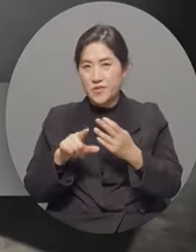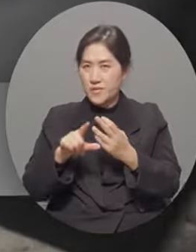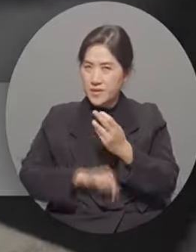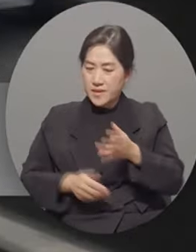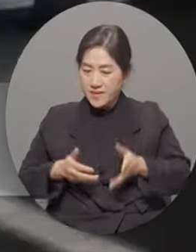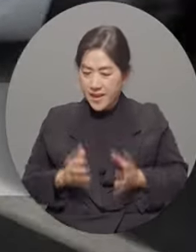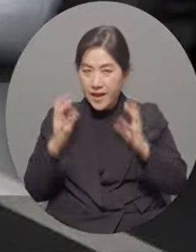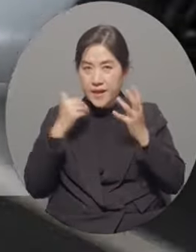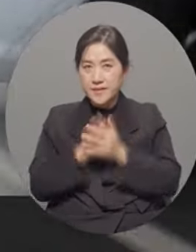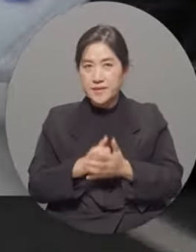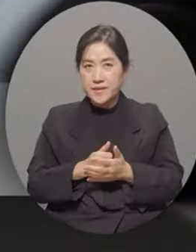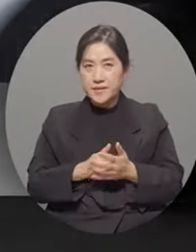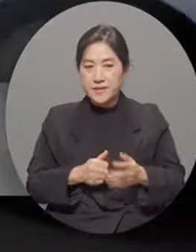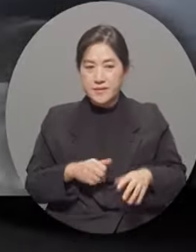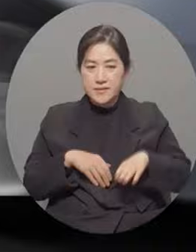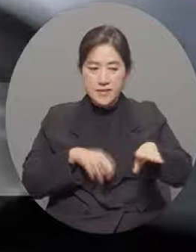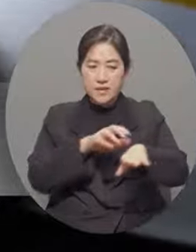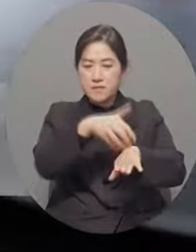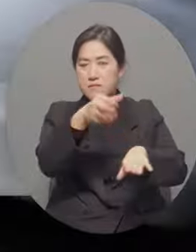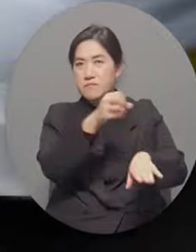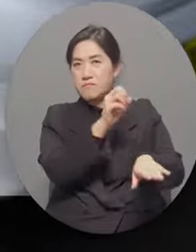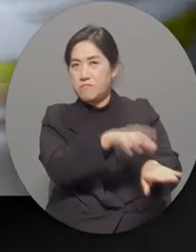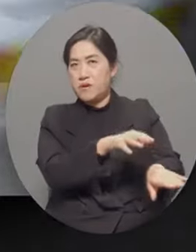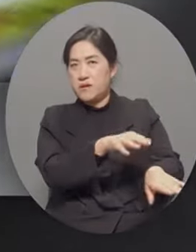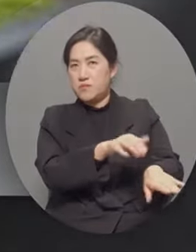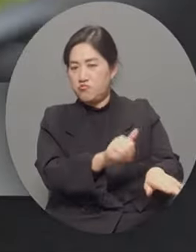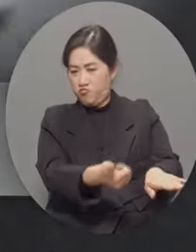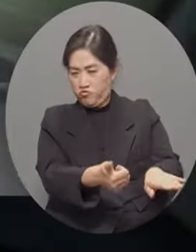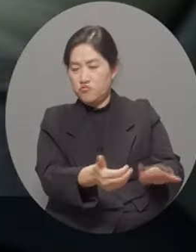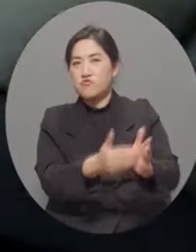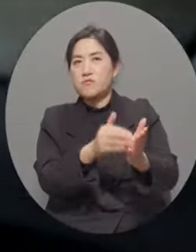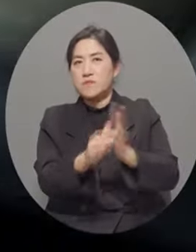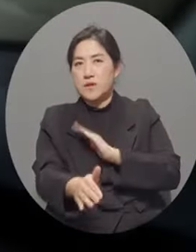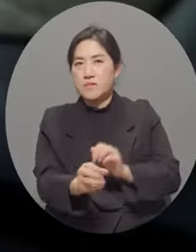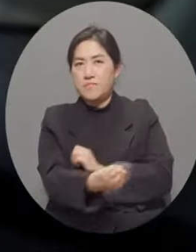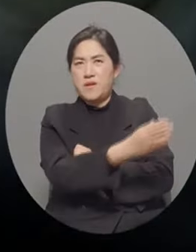조사 결과 이들은 지난해 말 출산한 아이를차 트렁크에 방치해 숨지게 한 뒤 시신을